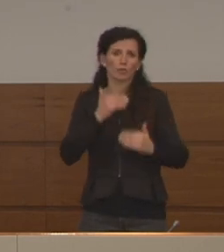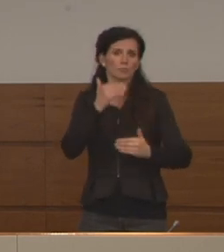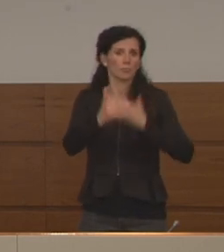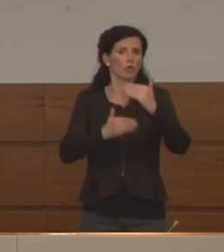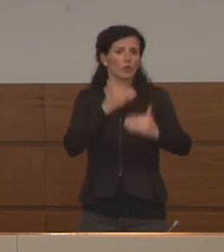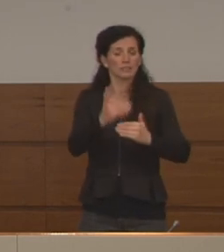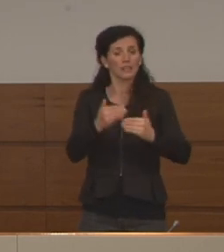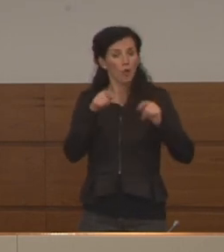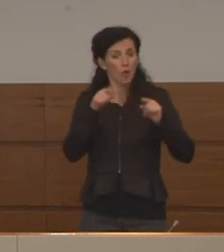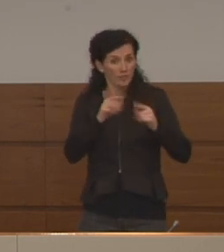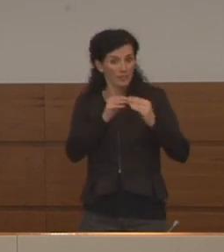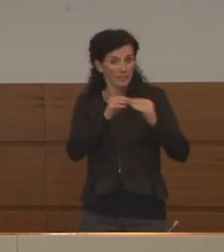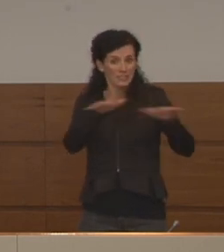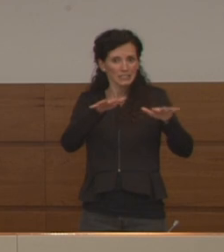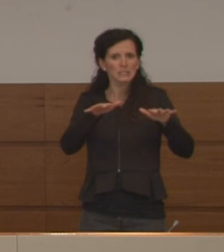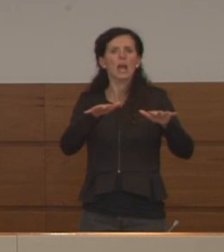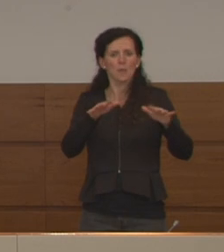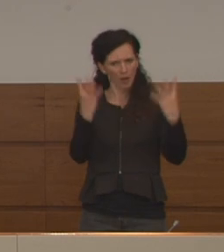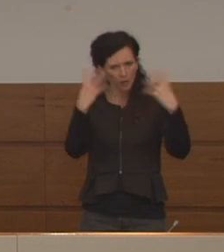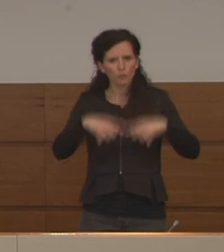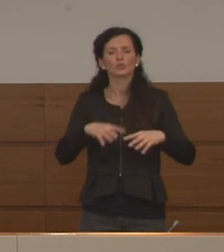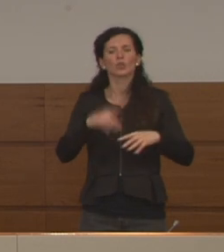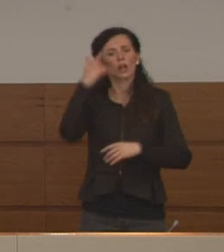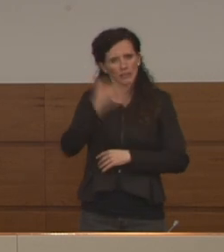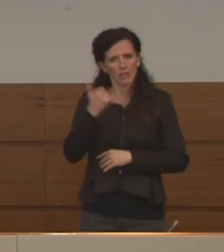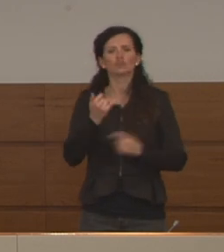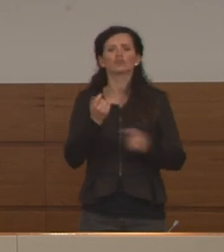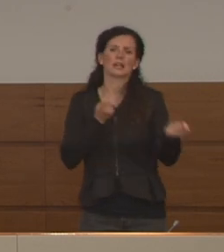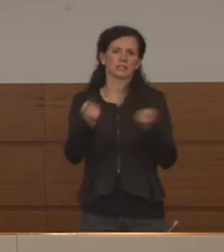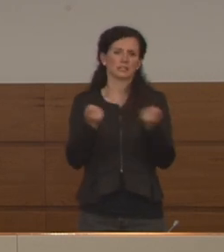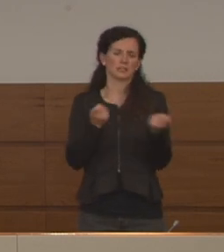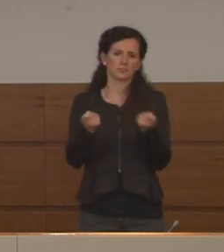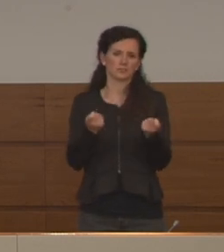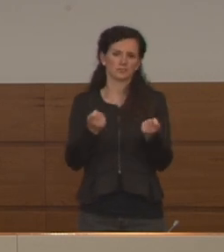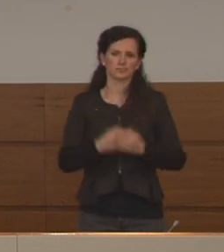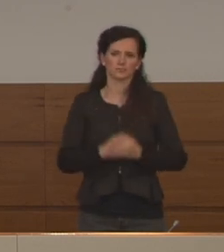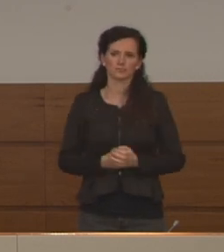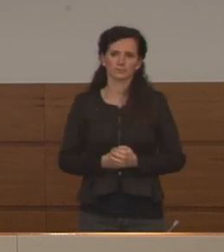capacità, con grande intelligenza gestionale. Il punto cruciale è che